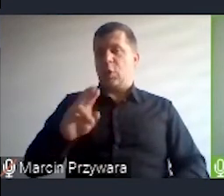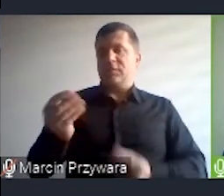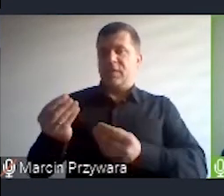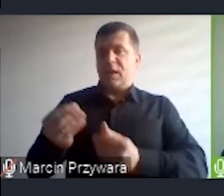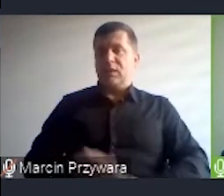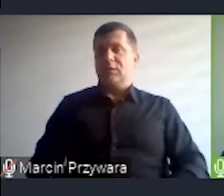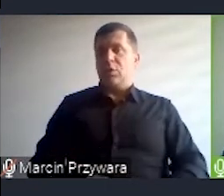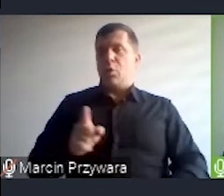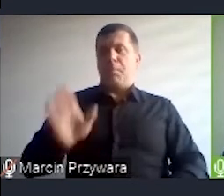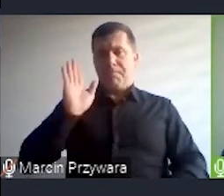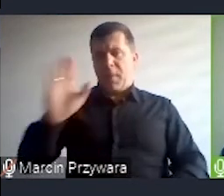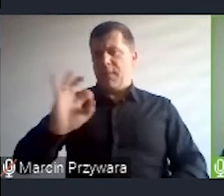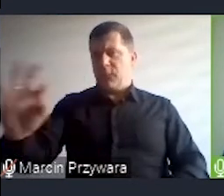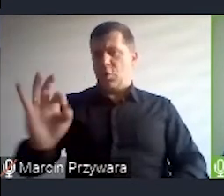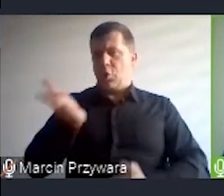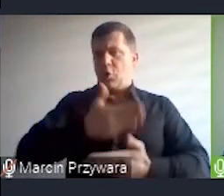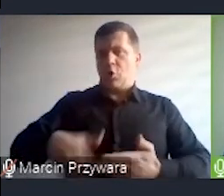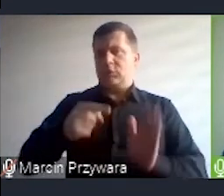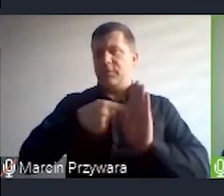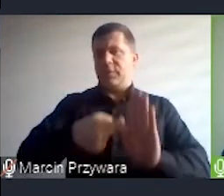On ma swój rozdział w wytycznych kwalifikowalności.